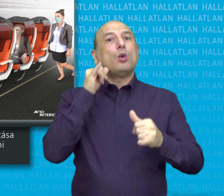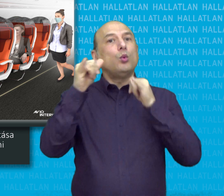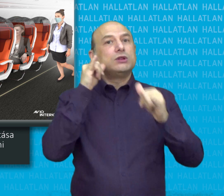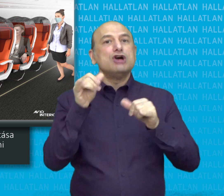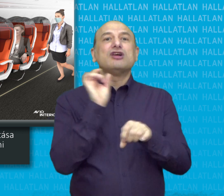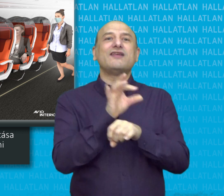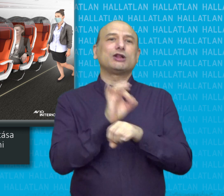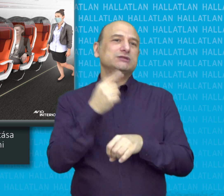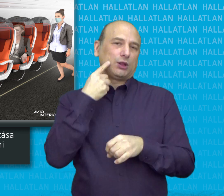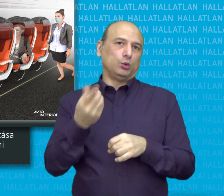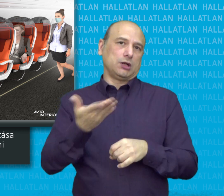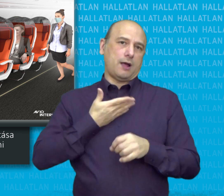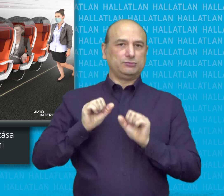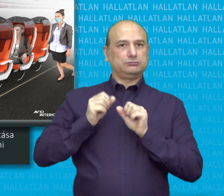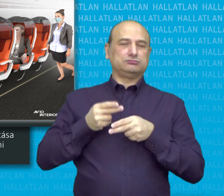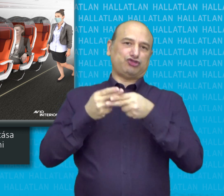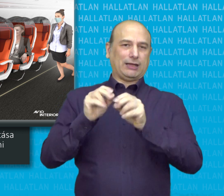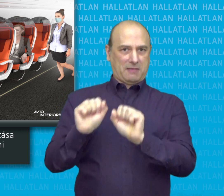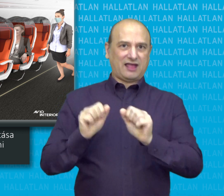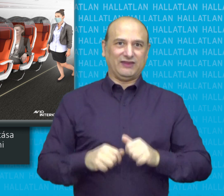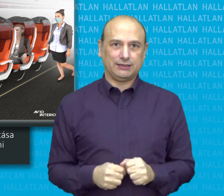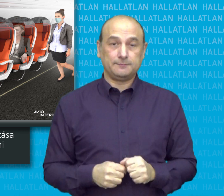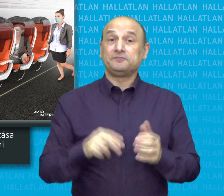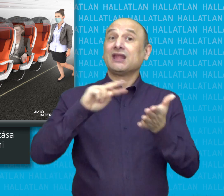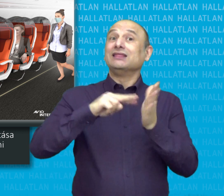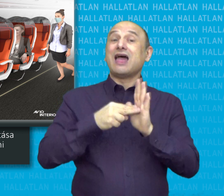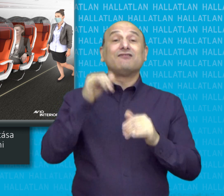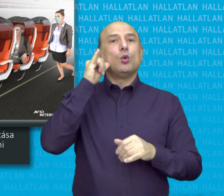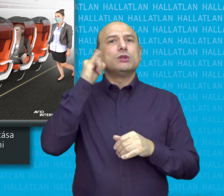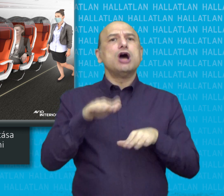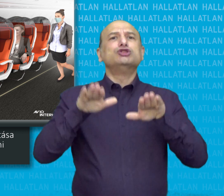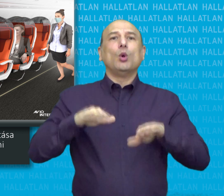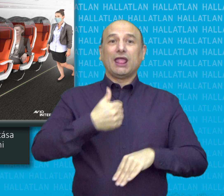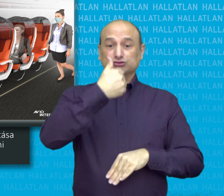amelyek nagyban védik az utasokat a hasonló jellegű fertőzésektől. Az Avio Interiors olyan burkot tervezett,